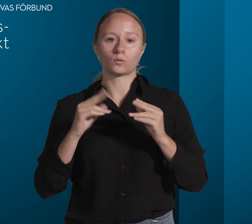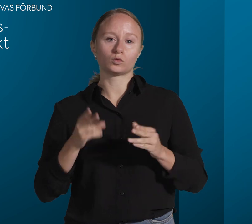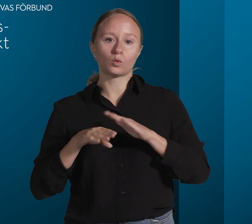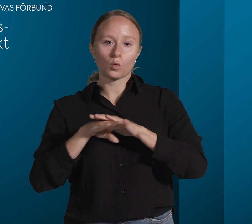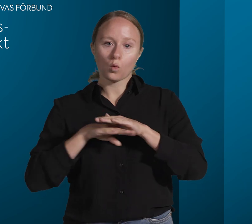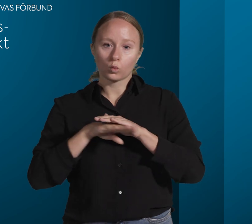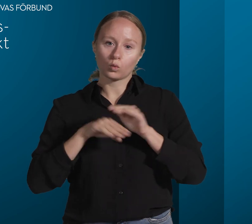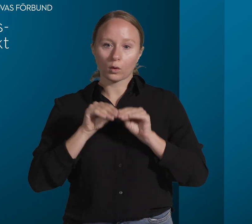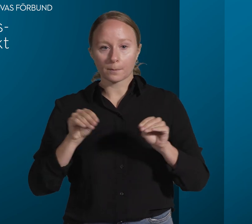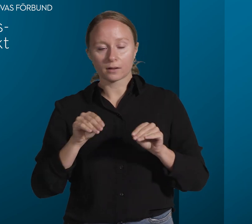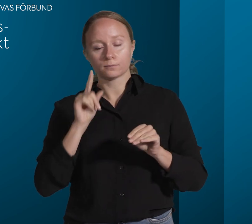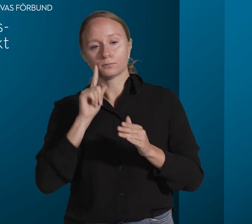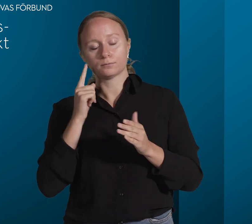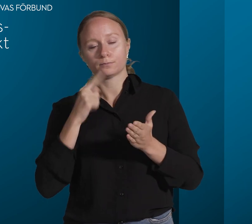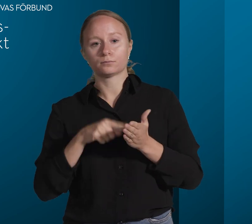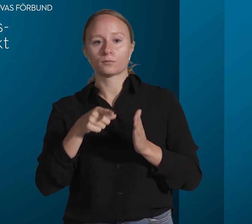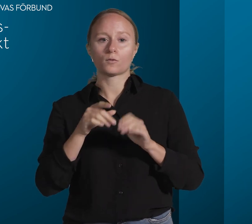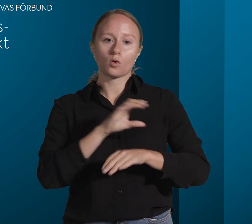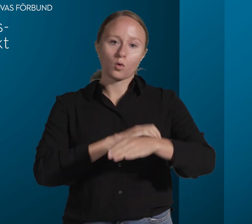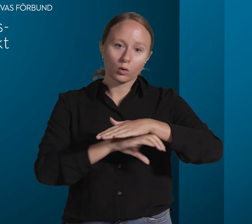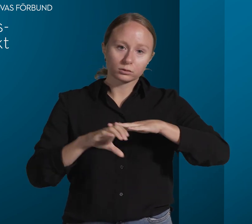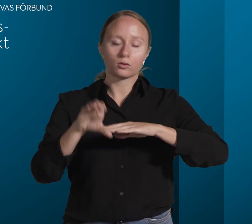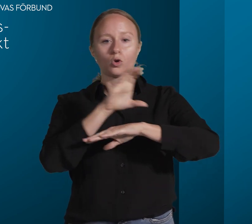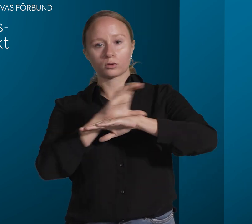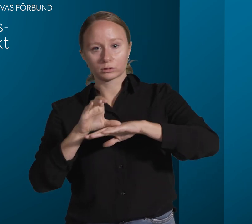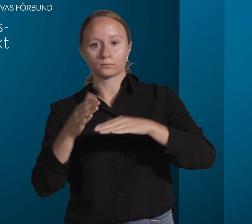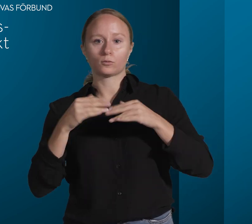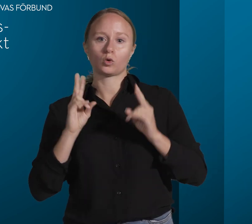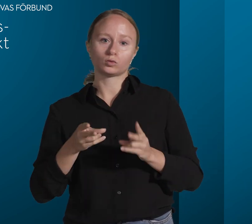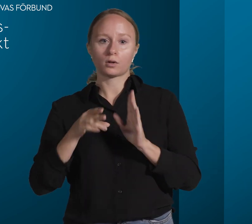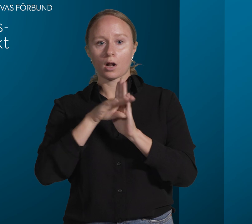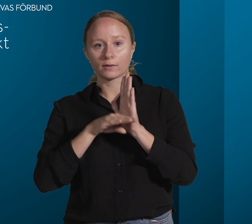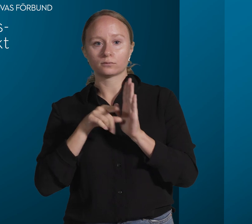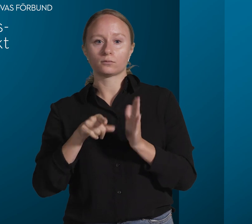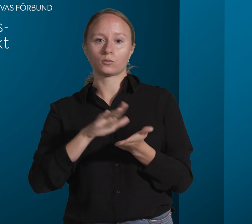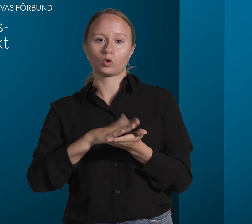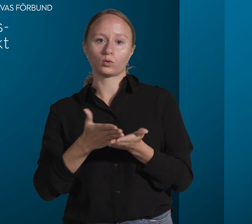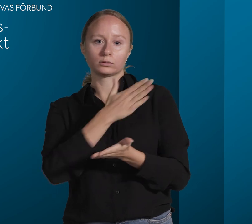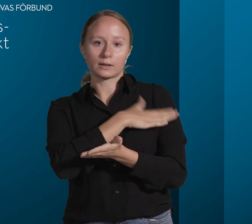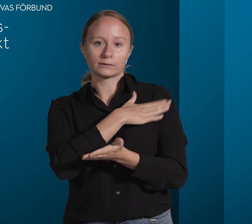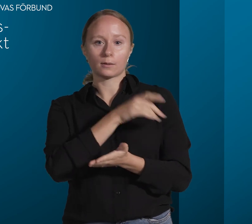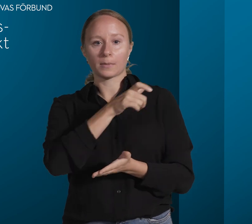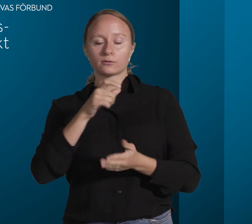och den grundläggande utbildningen, tolkningstjänster efter grundskolan -